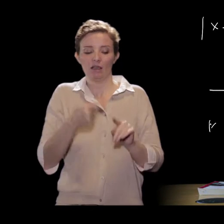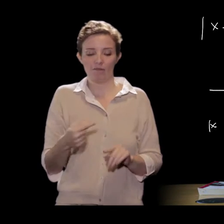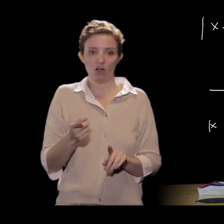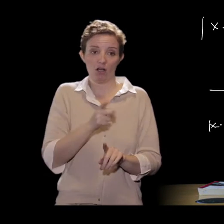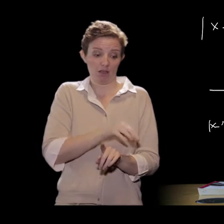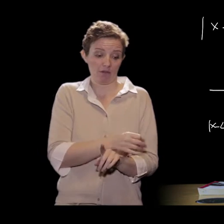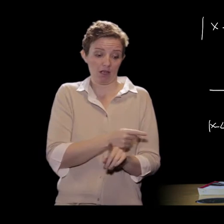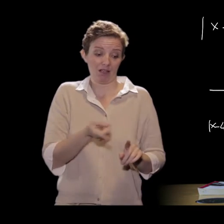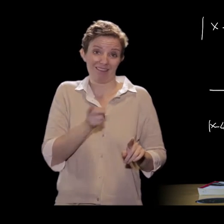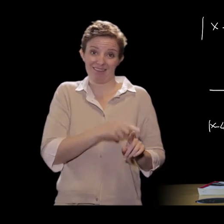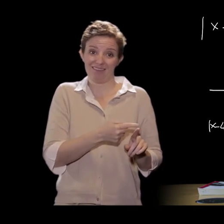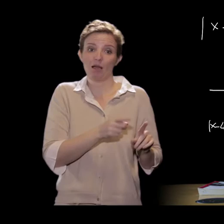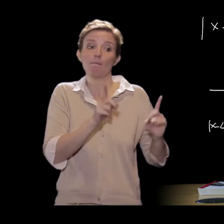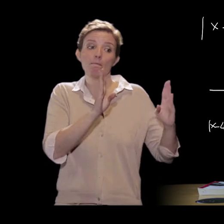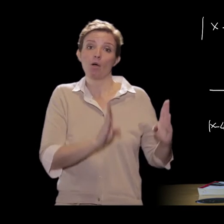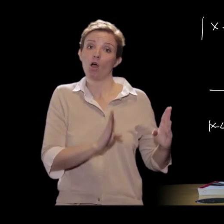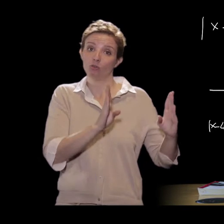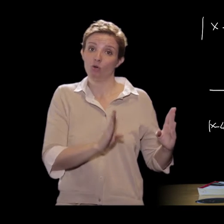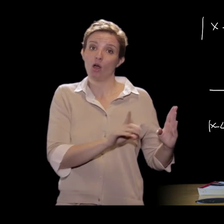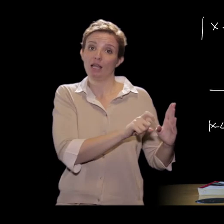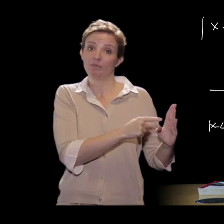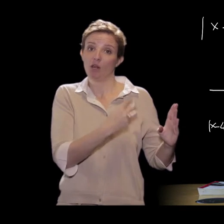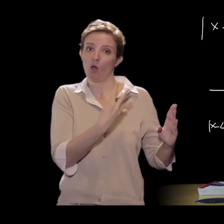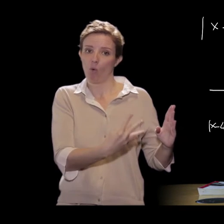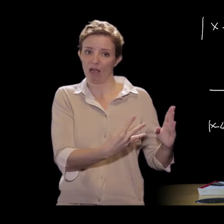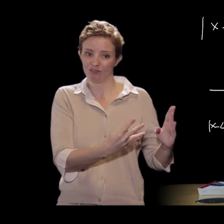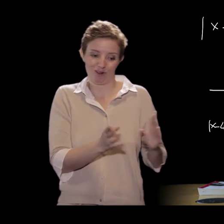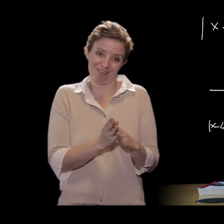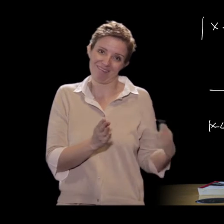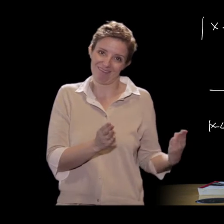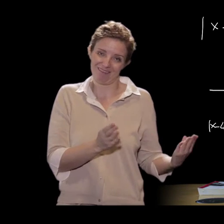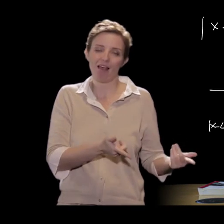Il modulo di x-4 in questa zona ci restituisce -x+4.